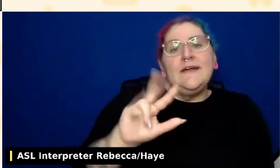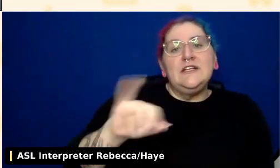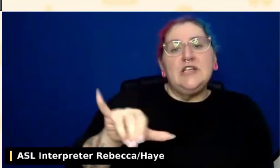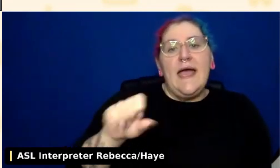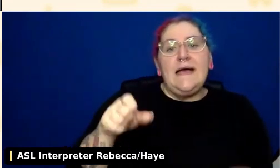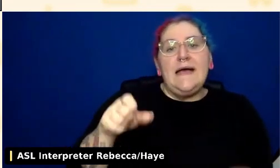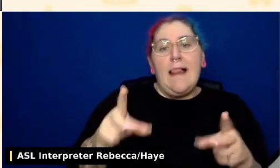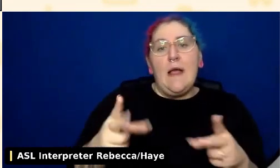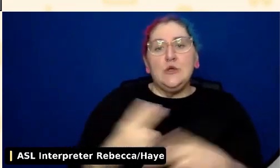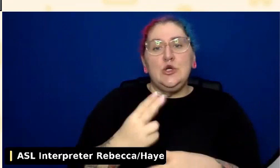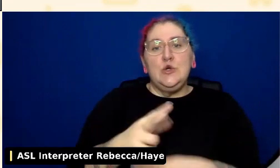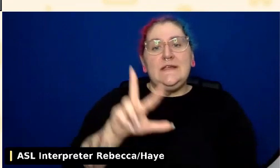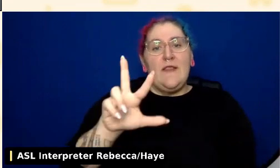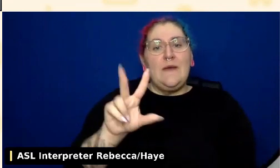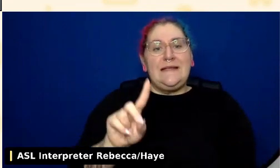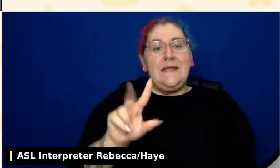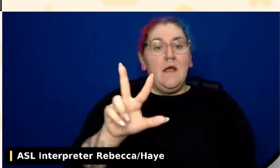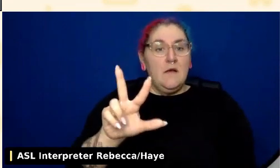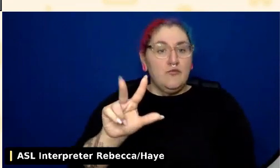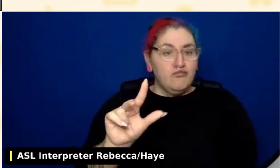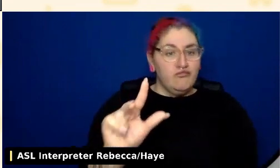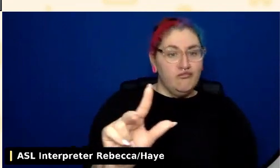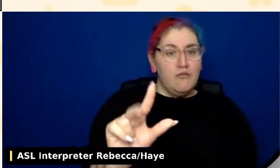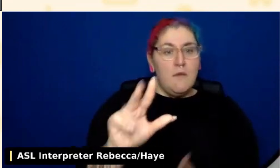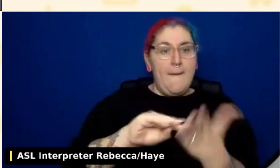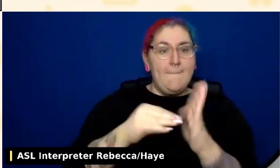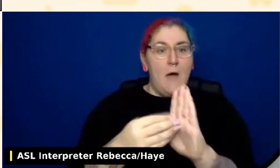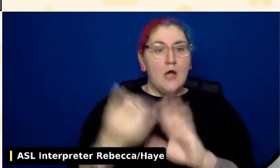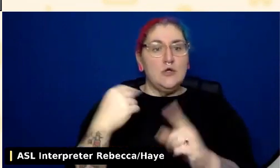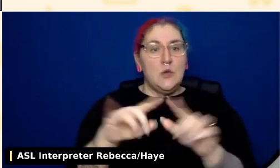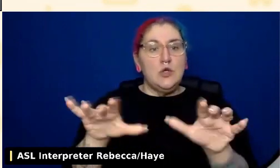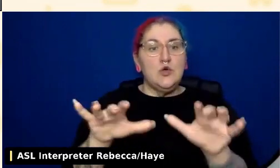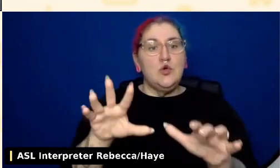y luego la sensibilidad al movimiento. Nuevamente, mi primer instinto es